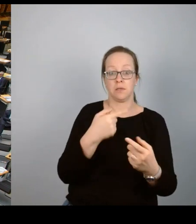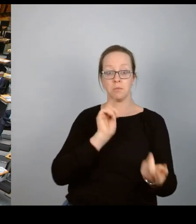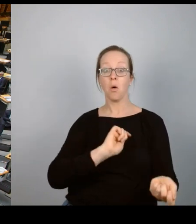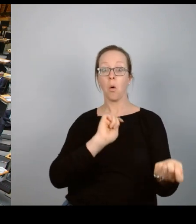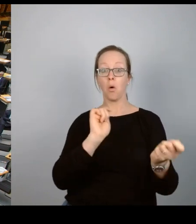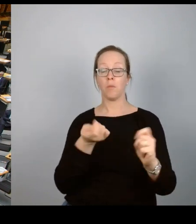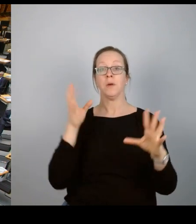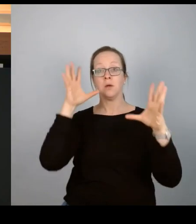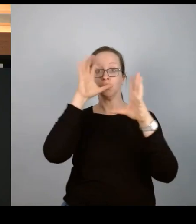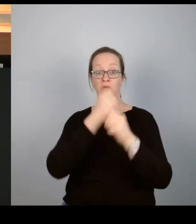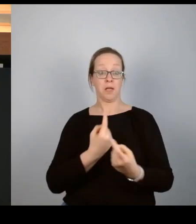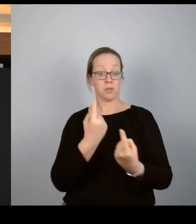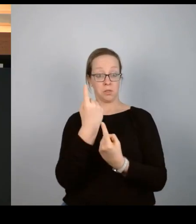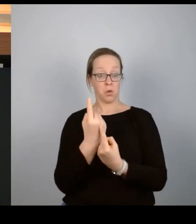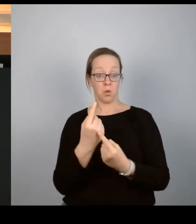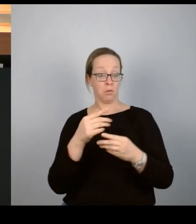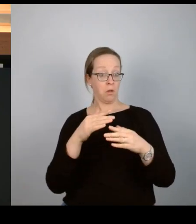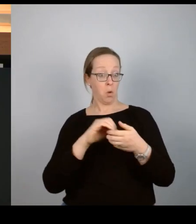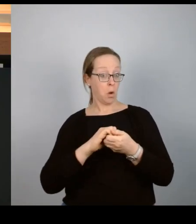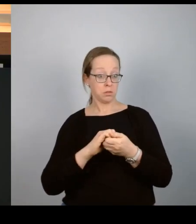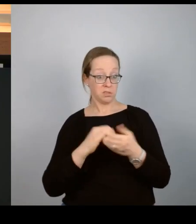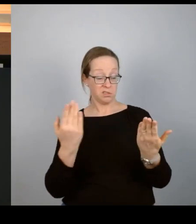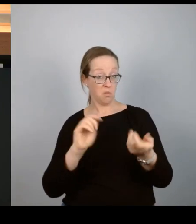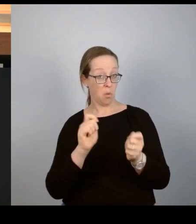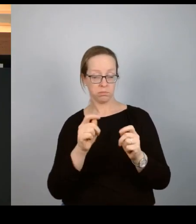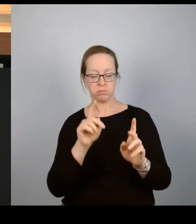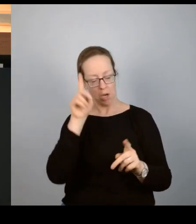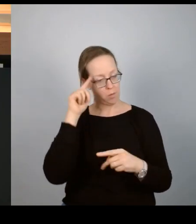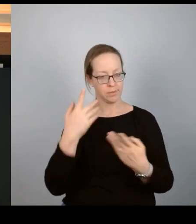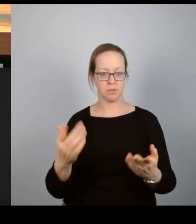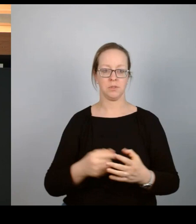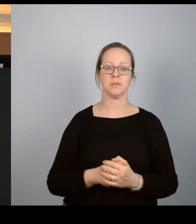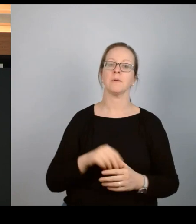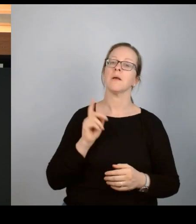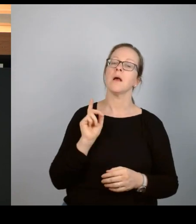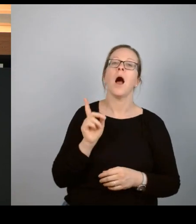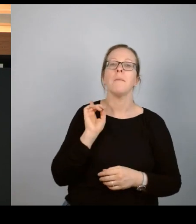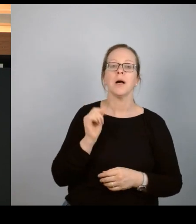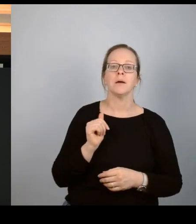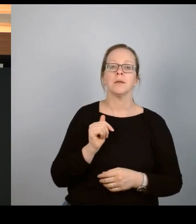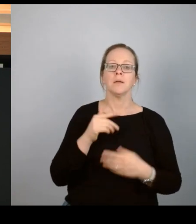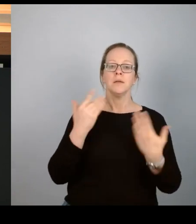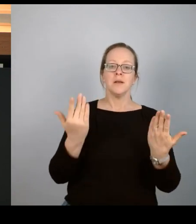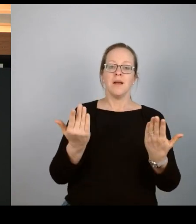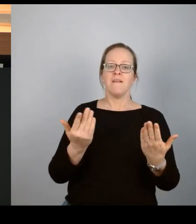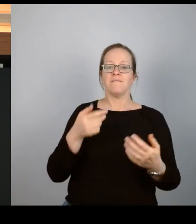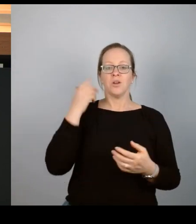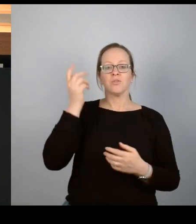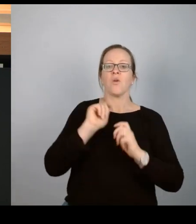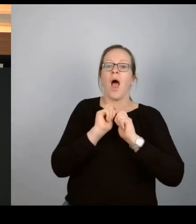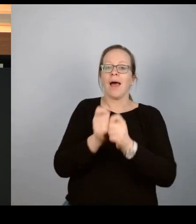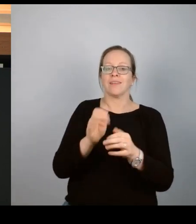Man muss Selbstverständlichkeiten an machen das haben sie richtig gemacht. Schaut man dann aber auf das, was von der CDU selbst zu